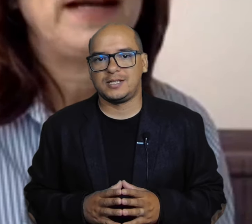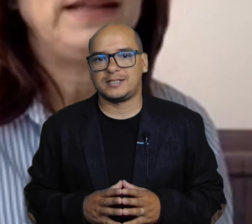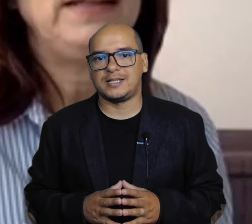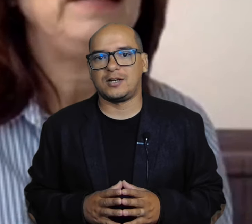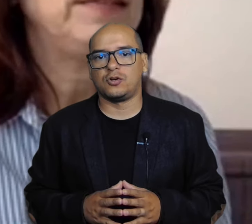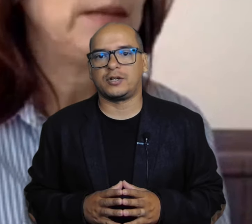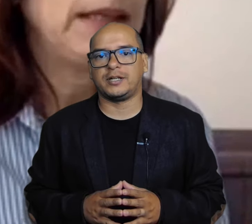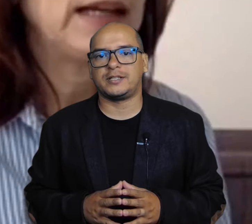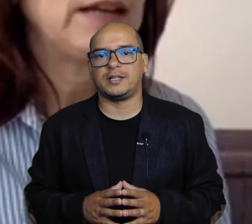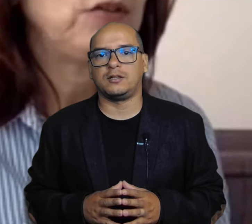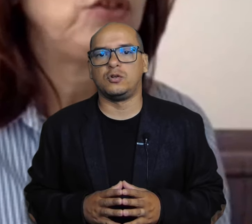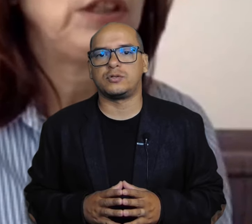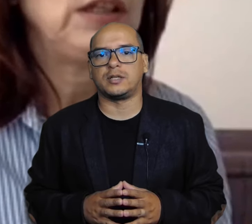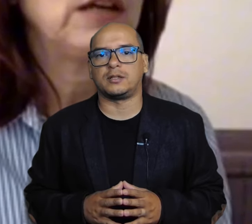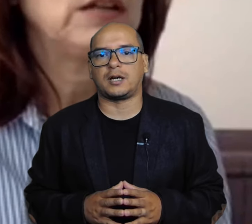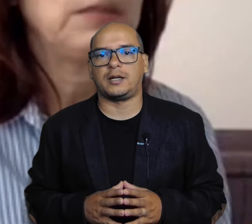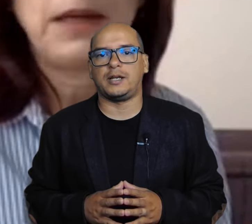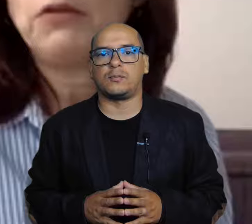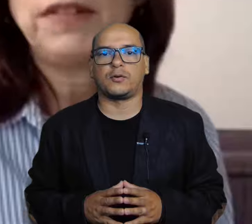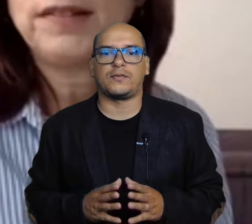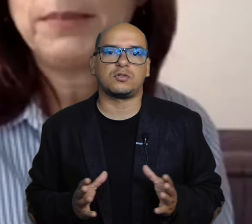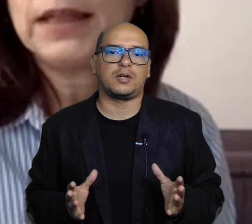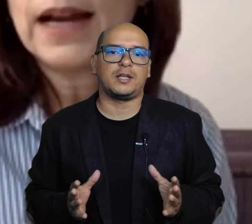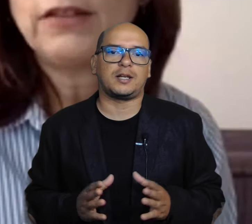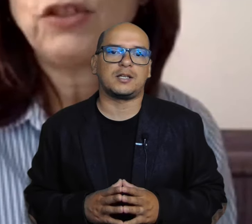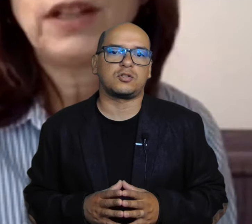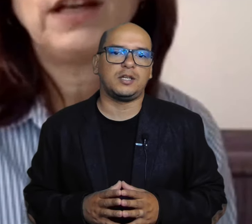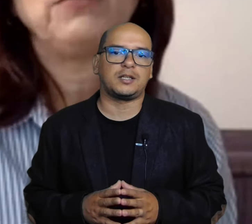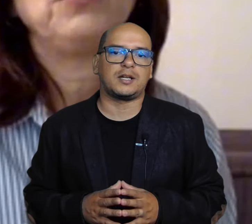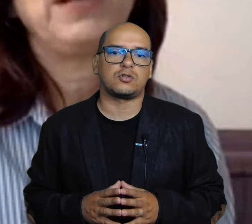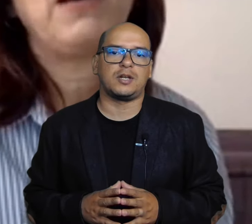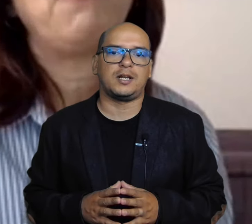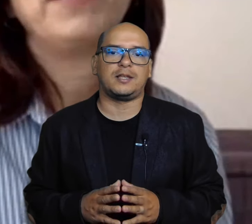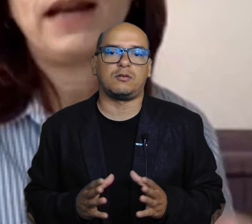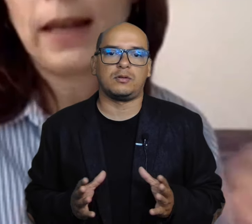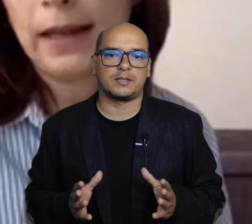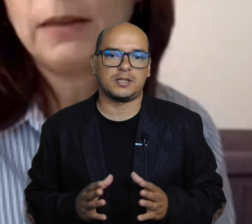señaló christin lucen carneiro profesora de relaciones internacionales de la Universidad